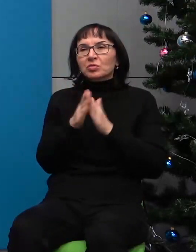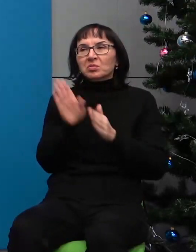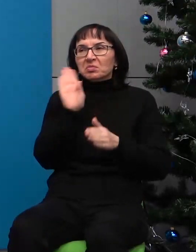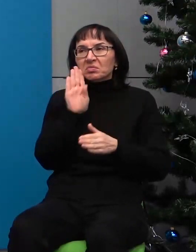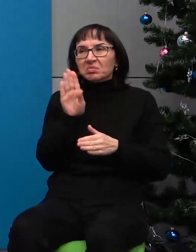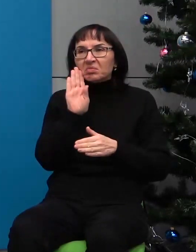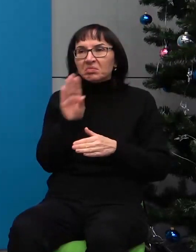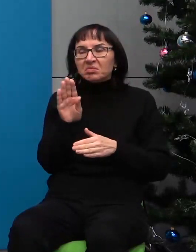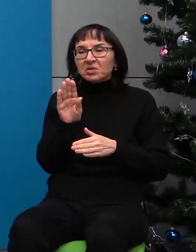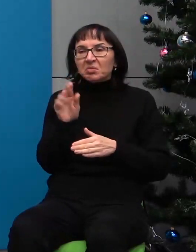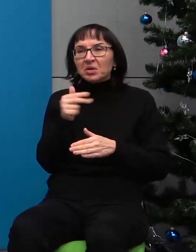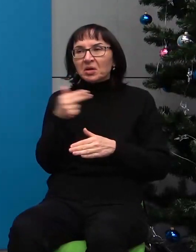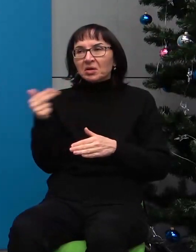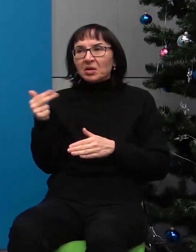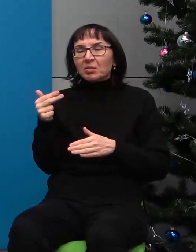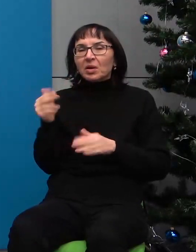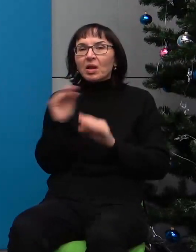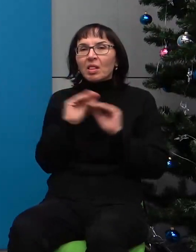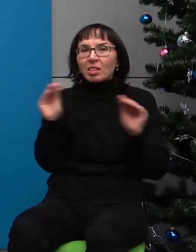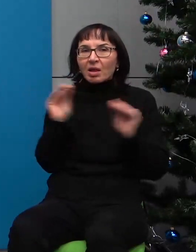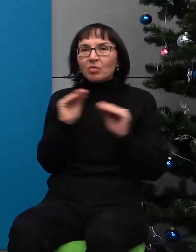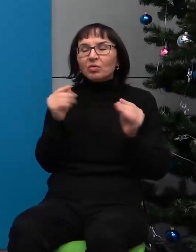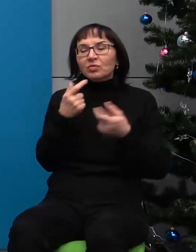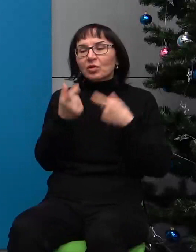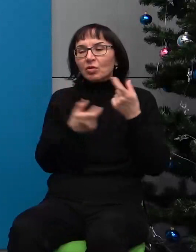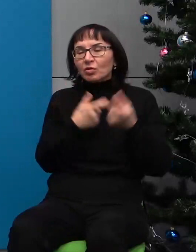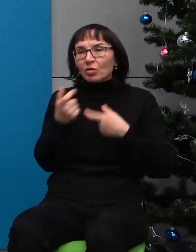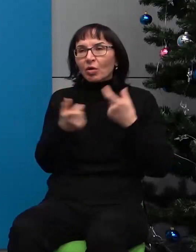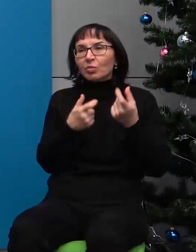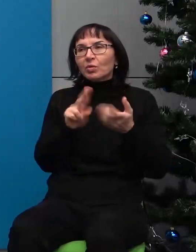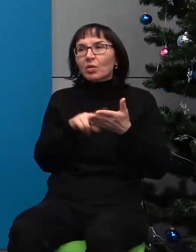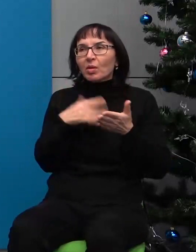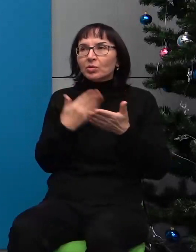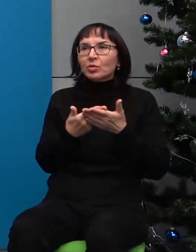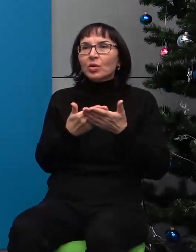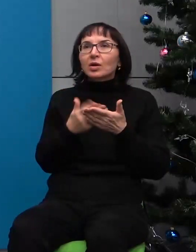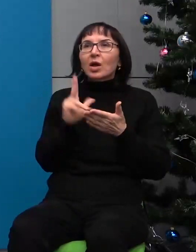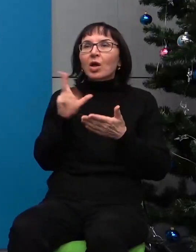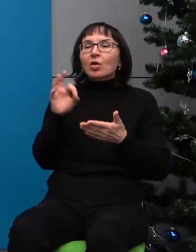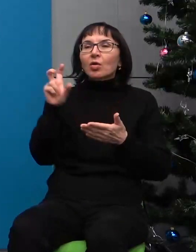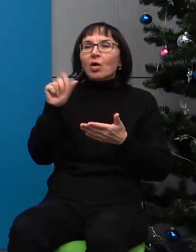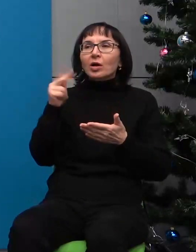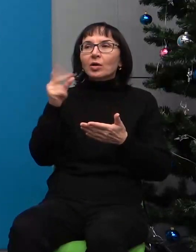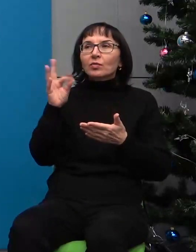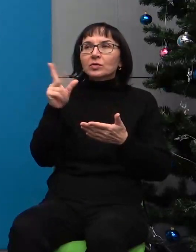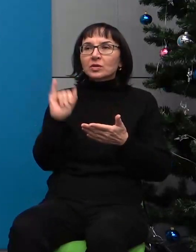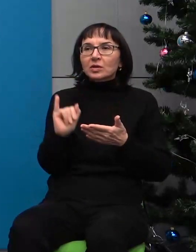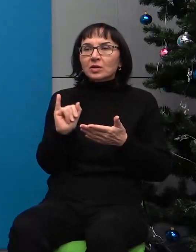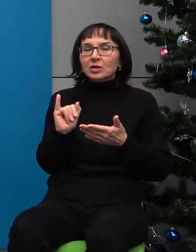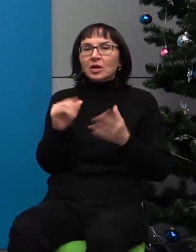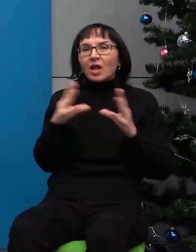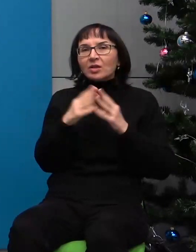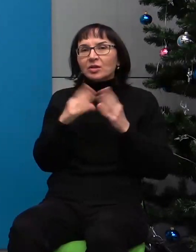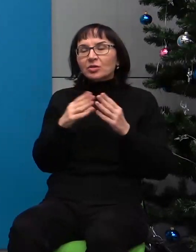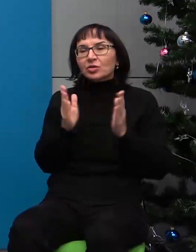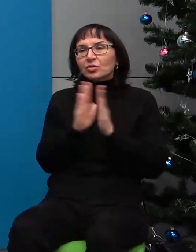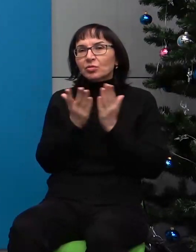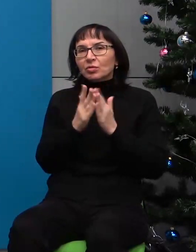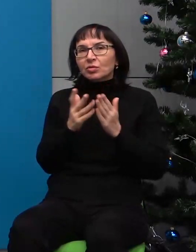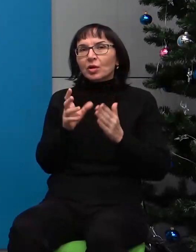Jeszcze naukowcy to tak robią, wydają książki, Kochanowskim 10 książek, no ale o Trymandzie i tak naprawdę,